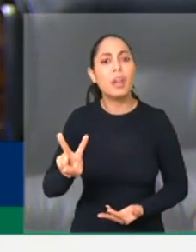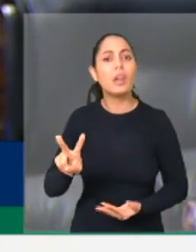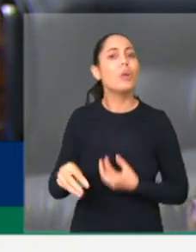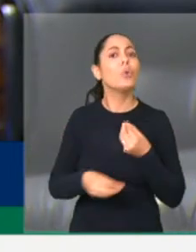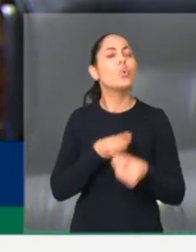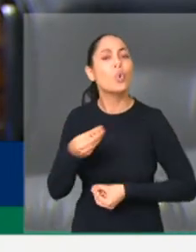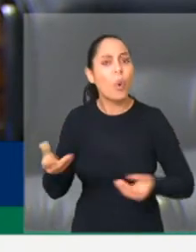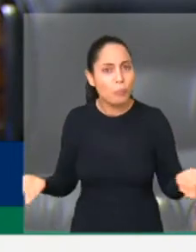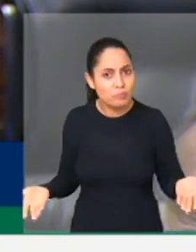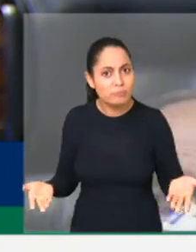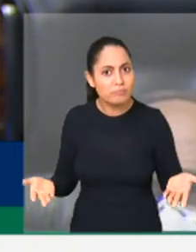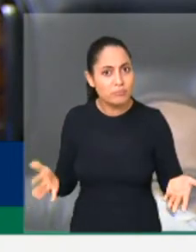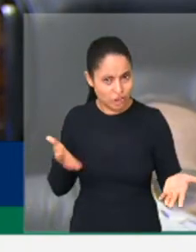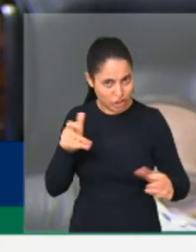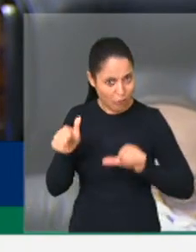ESTRUTURAS. ISSO NÃO PODE SER PERMITIDO. POR ESSA RAZÃO